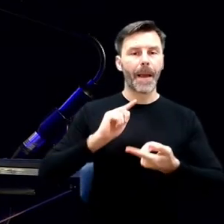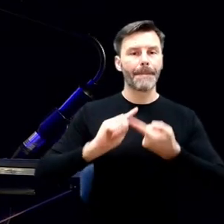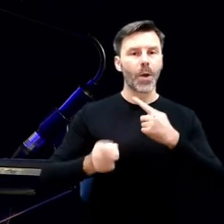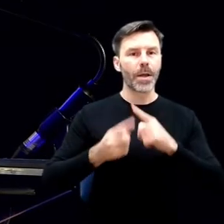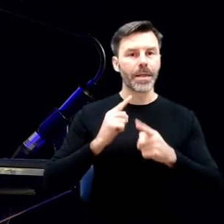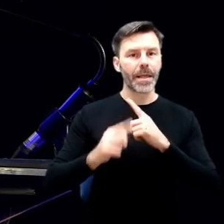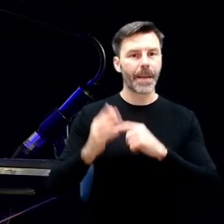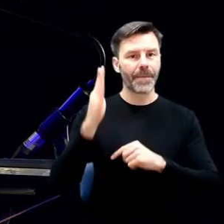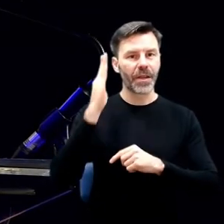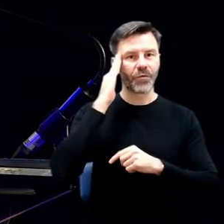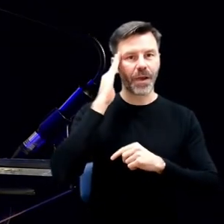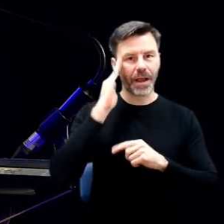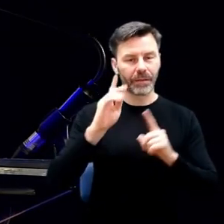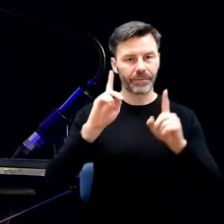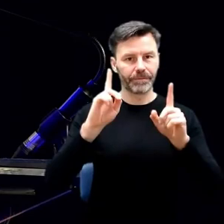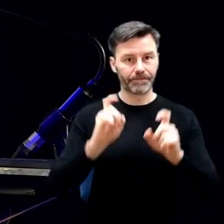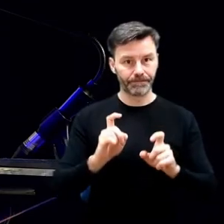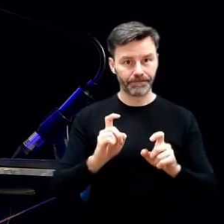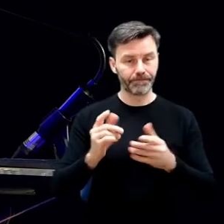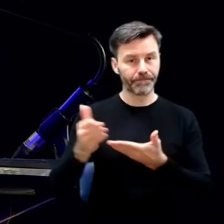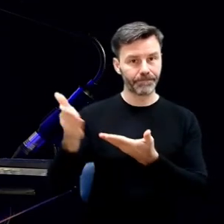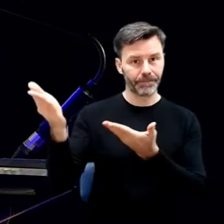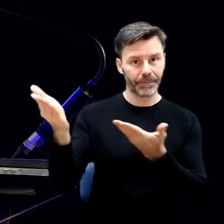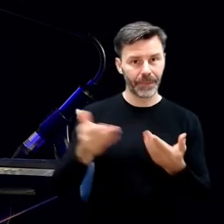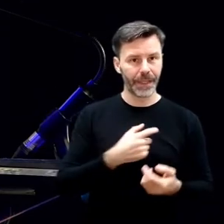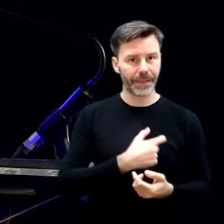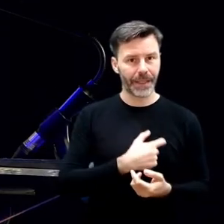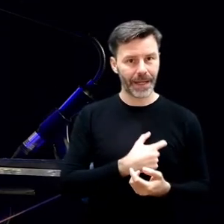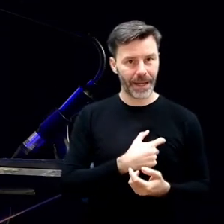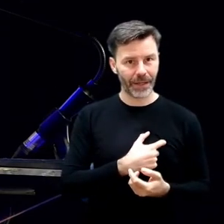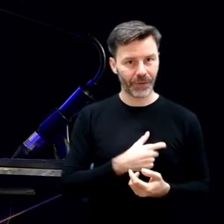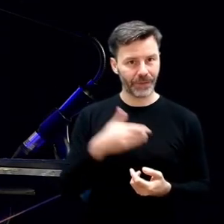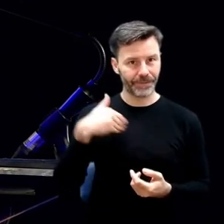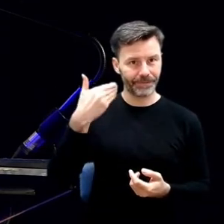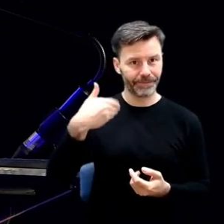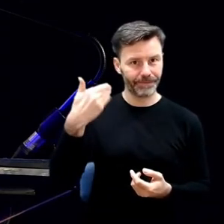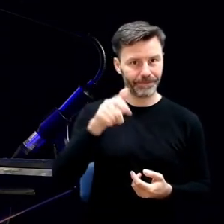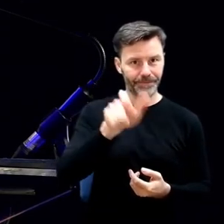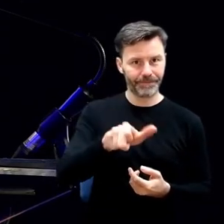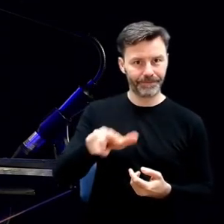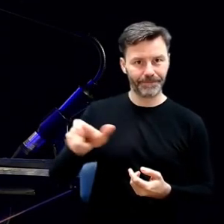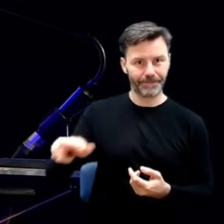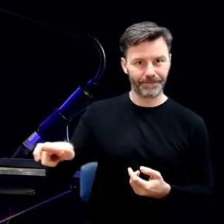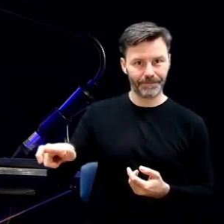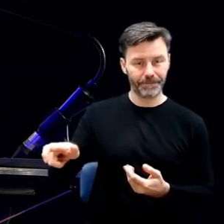i zapraszam serdecznie prelegentów, których nie widzę jeszcze wśród nas,